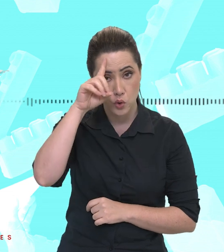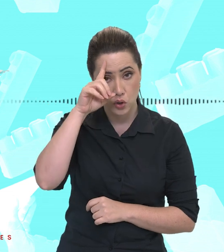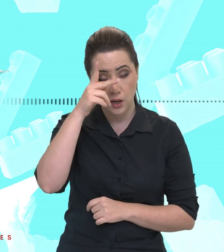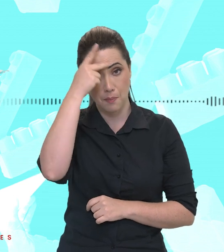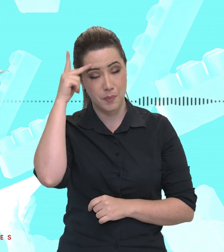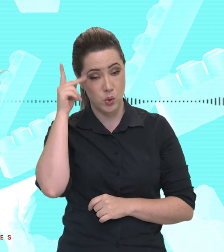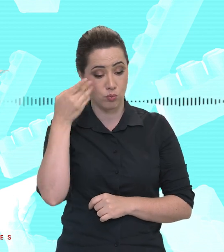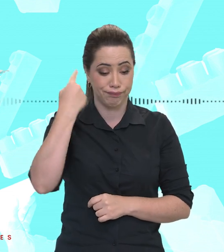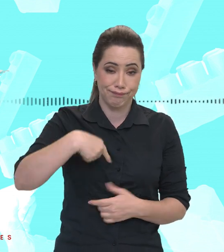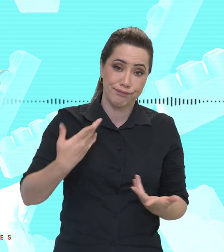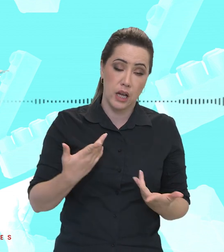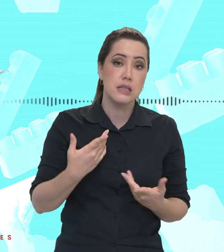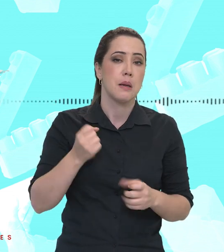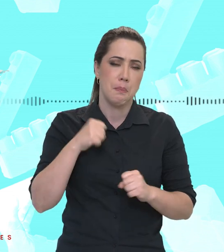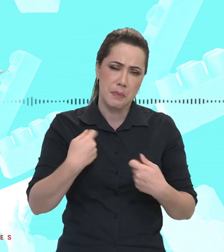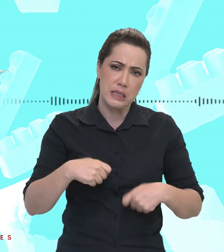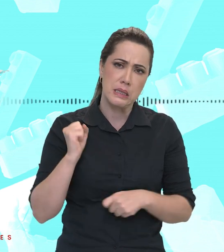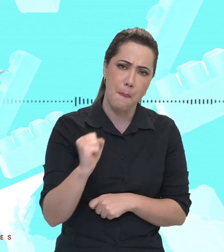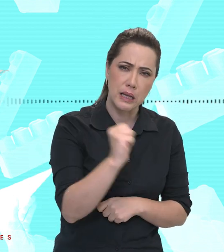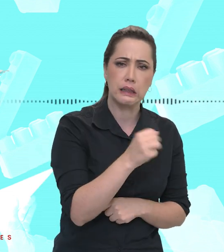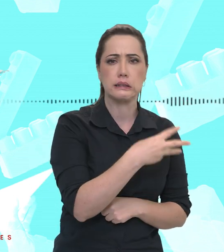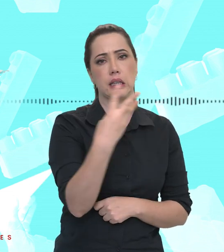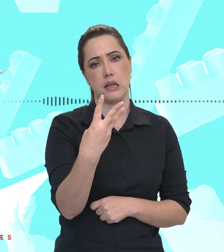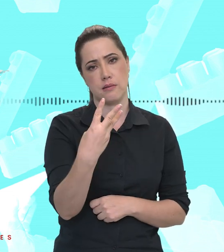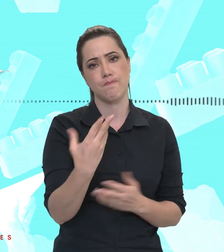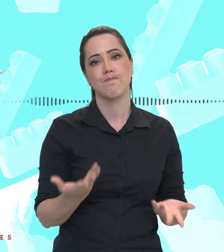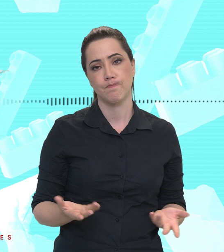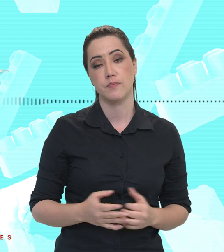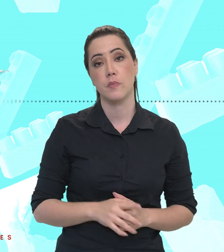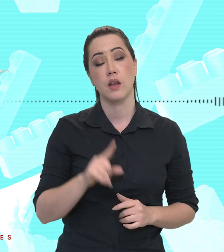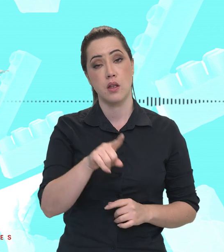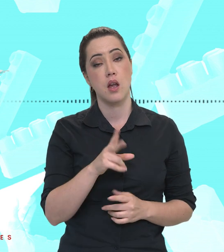[Patrícia] E leões imaginários da Alana continuam a renascer diariamente. Mas com